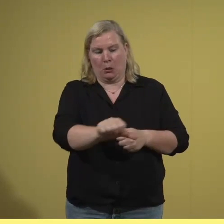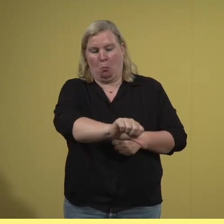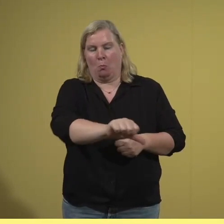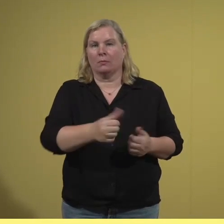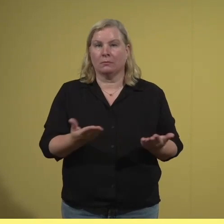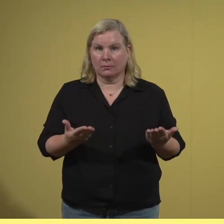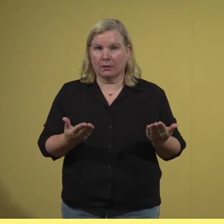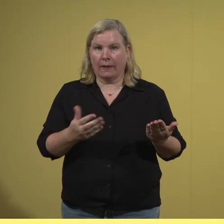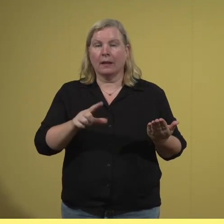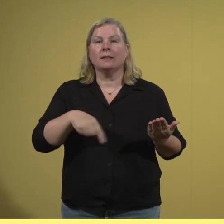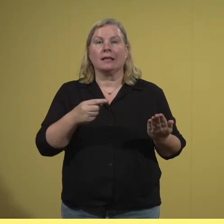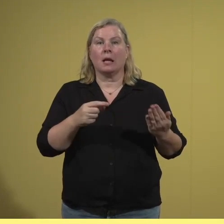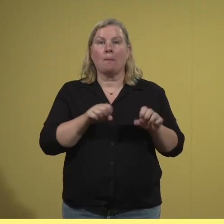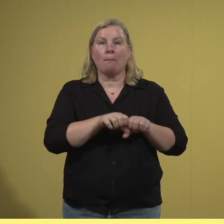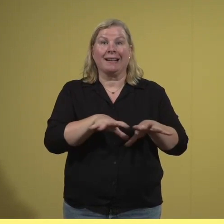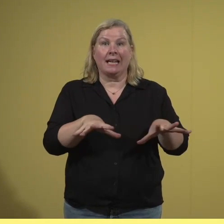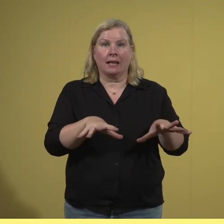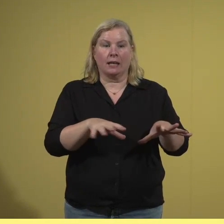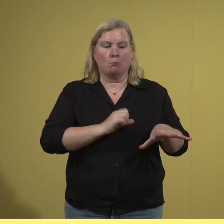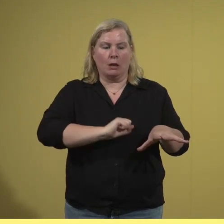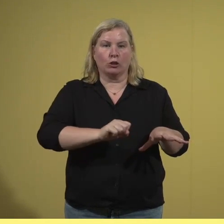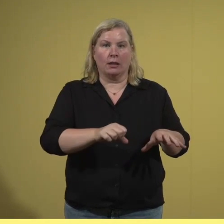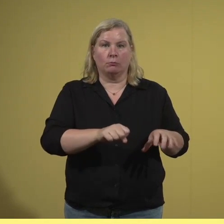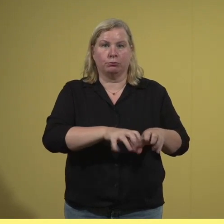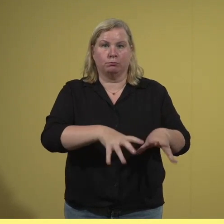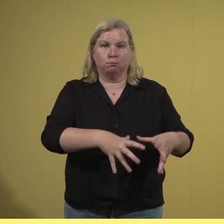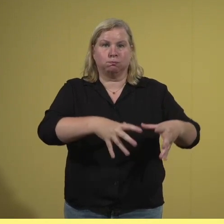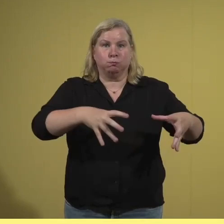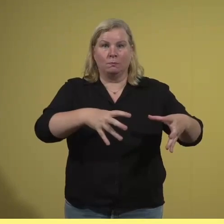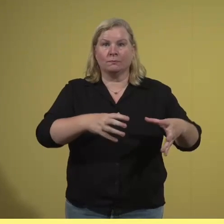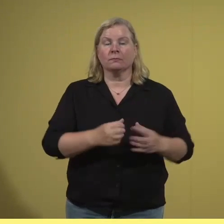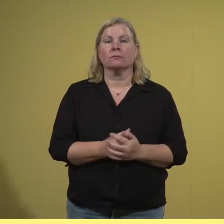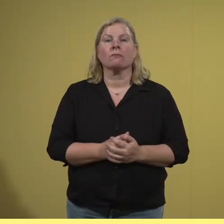dass die Bakterien sich eben schneller vermehren, dass der dann geht.